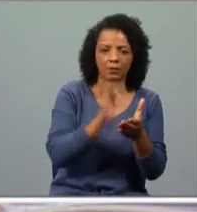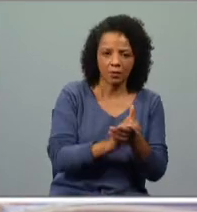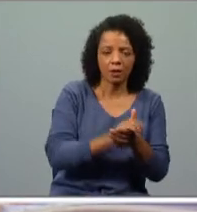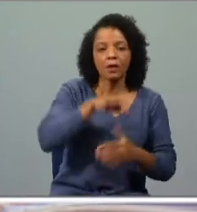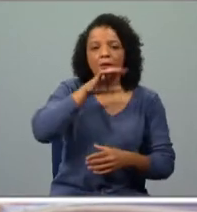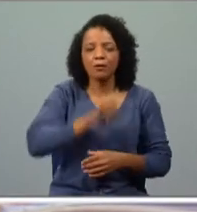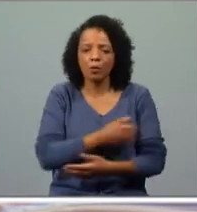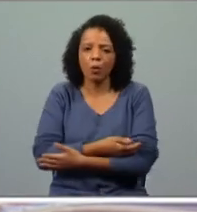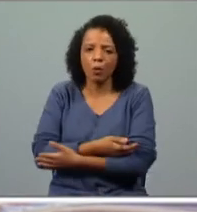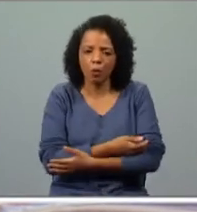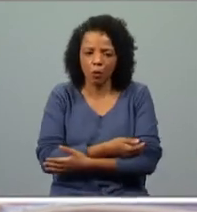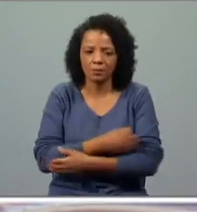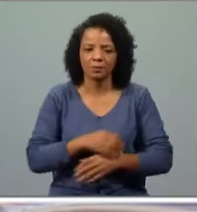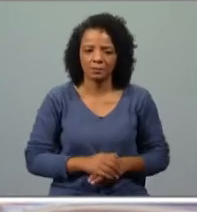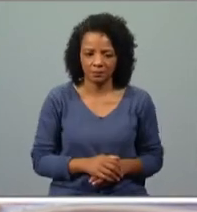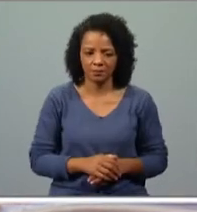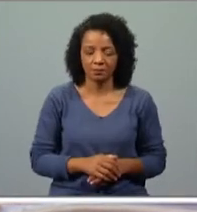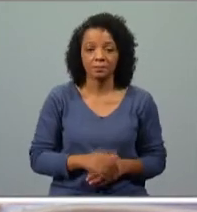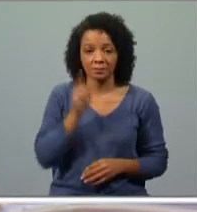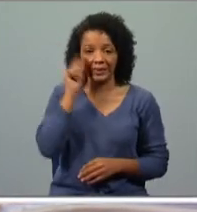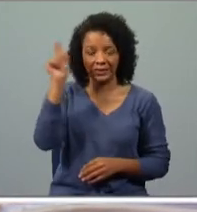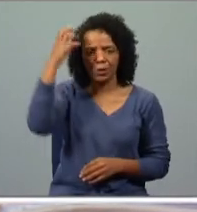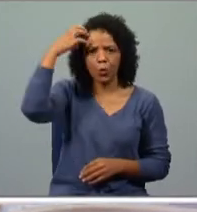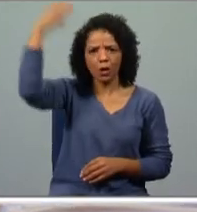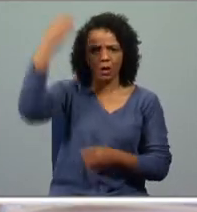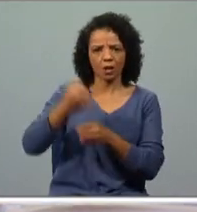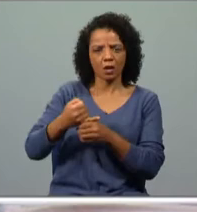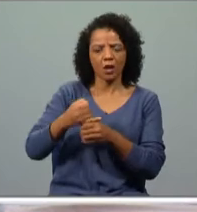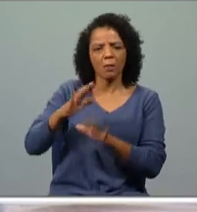filho de Pequenino Telêmaco ele era o rei dessa Ilha mas ele era o Rei Little Telemachus 的兒子，他是這個島的國王，但他是國王